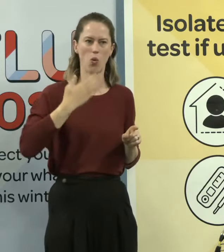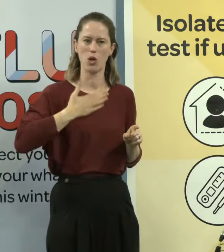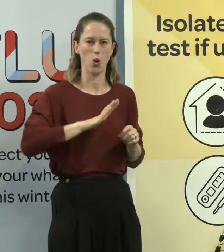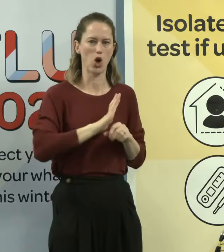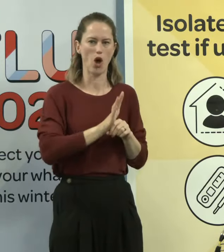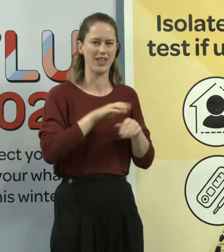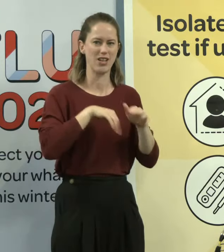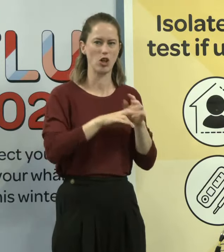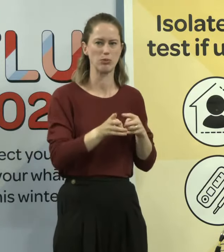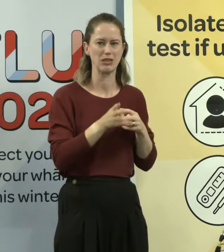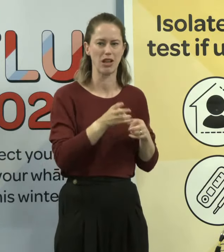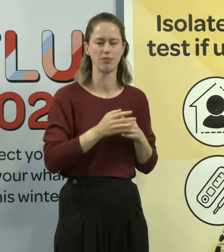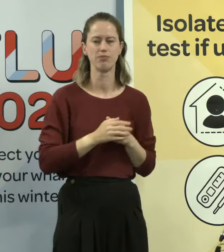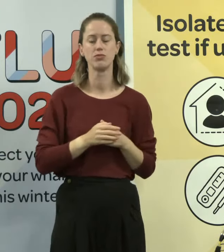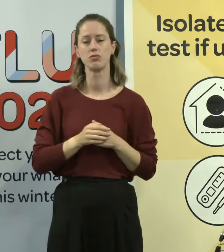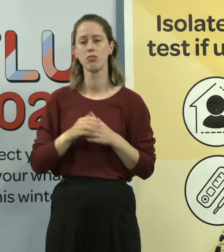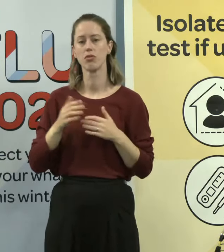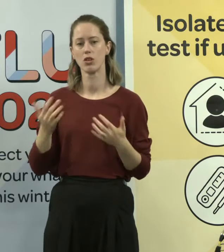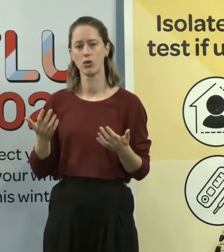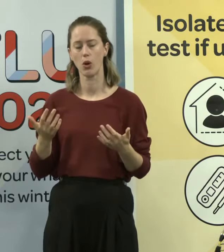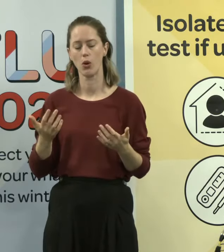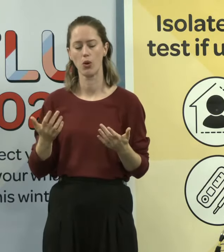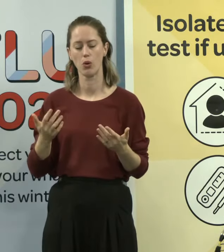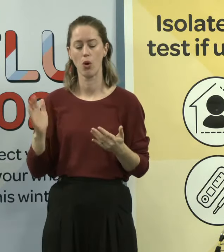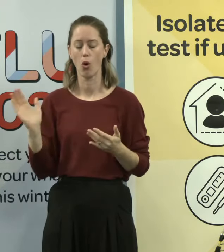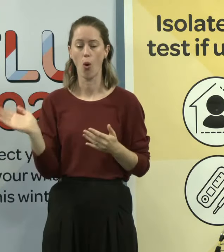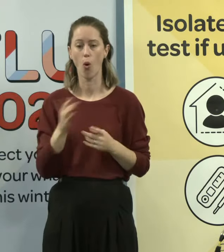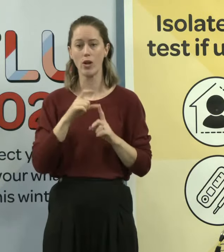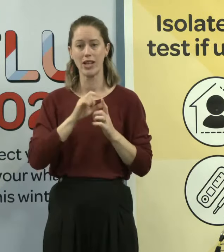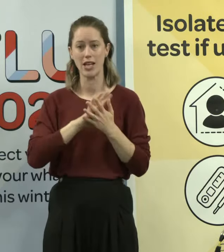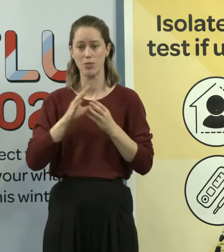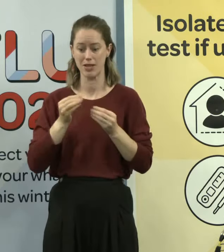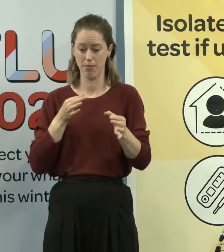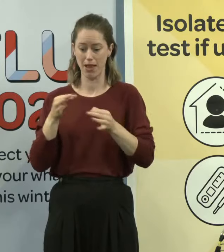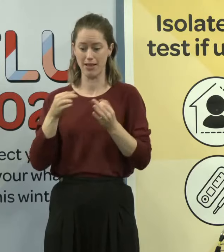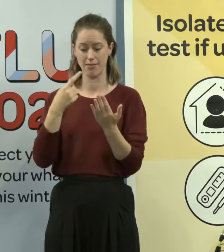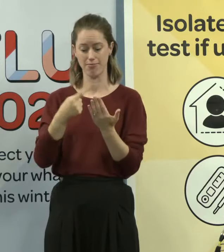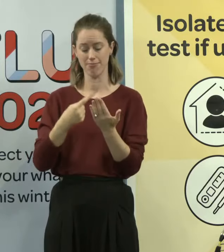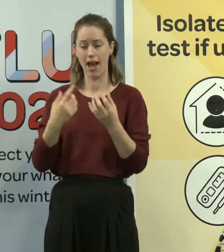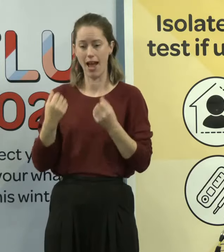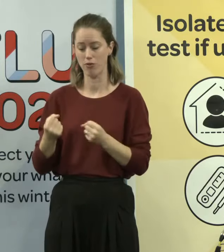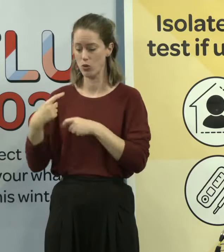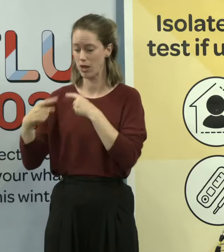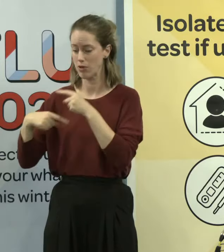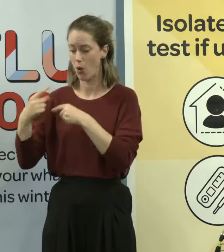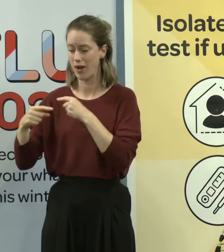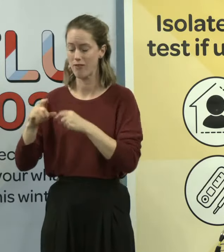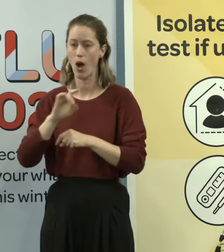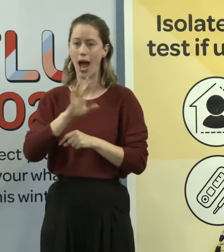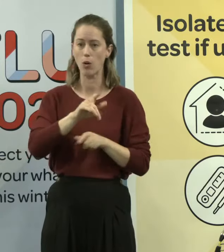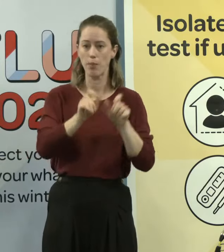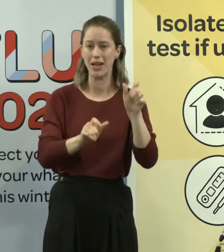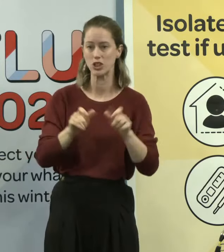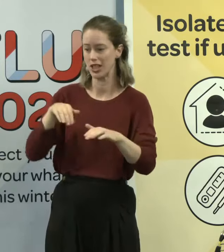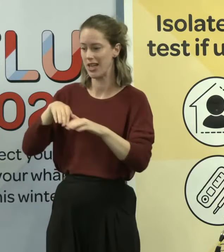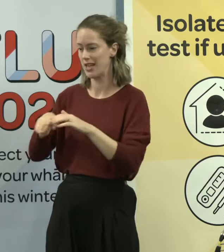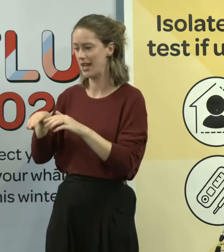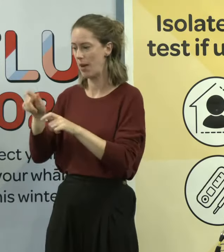whakamaheretia i whakamutua hei